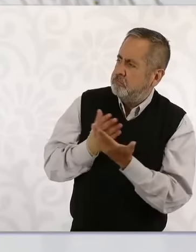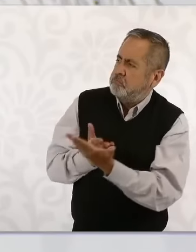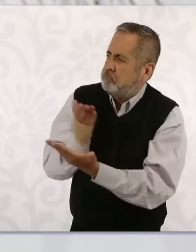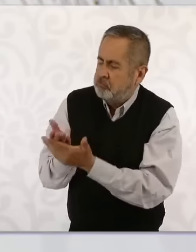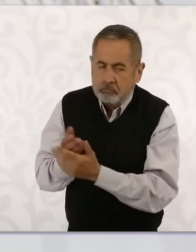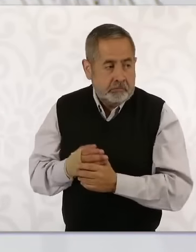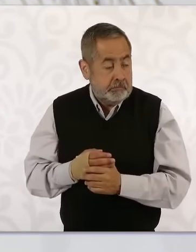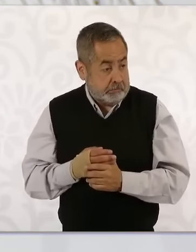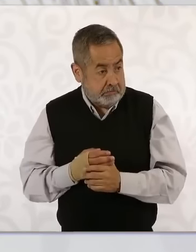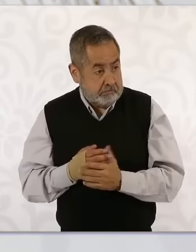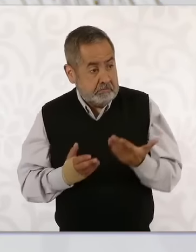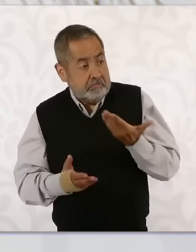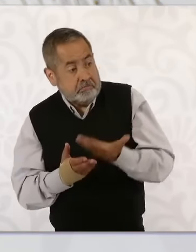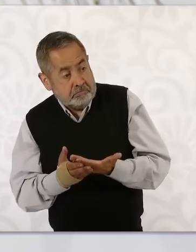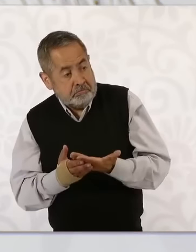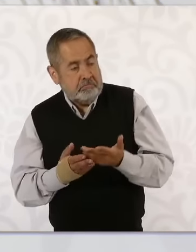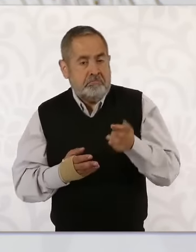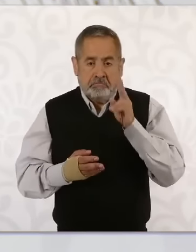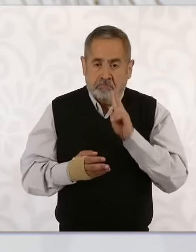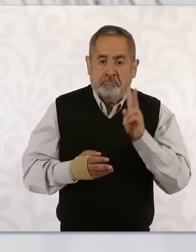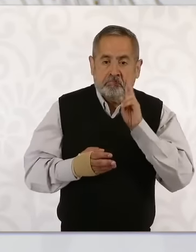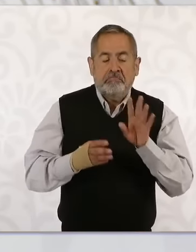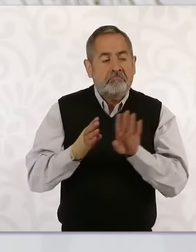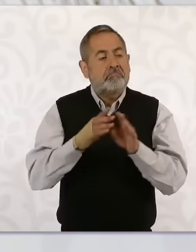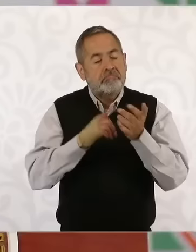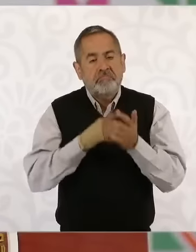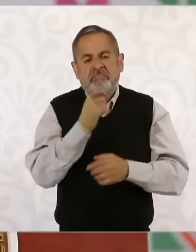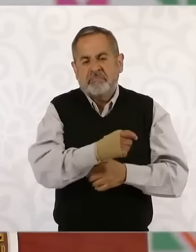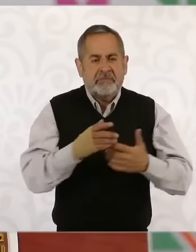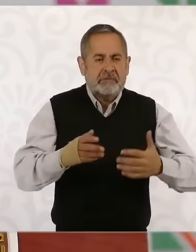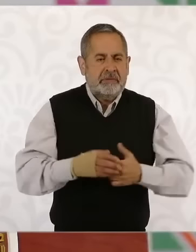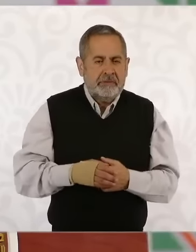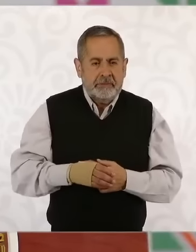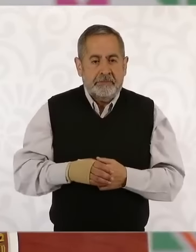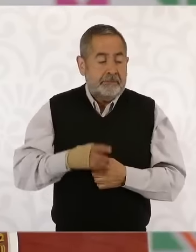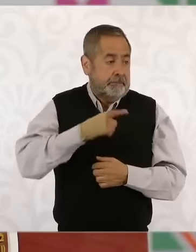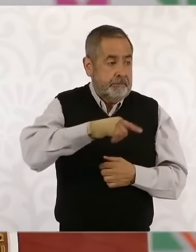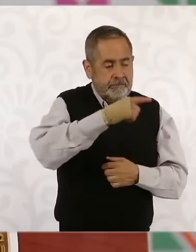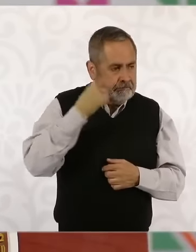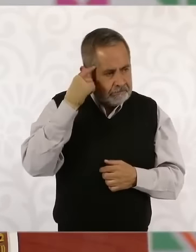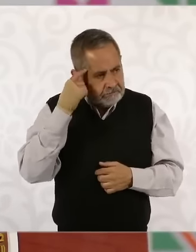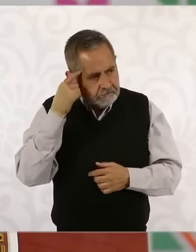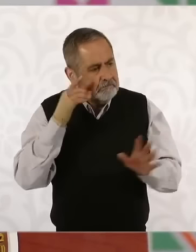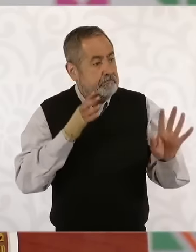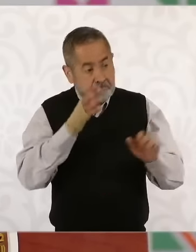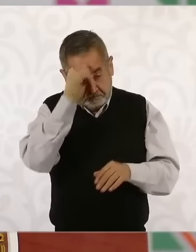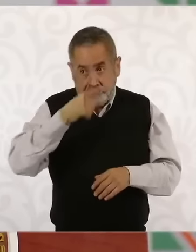algunos planteamientos e de un acuerdo que es para beneficio de la salud de los mexicanos.